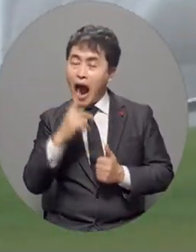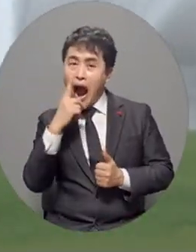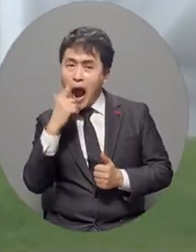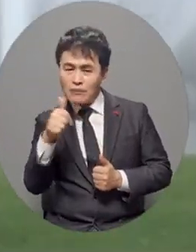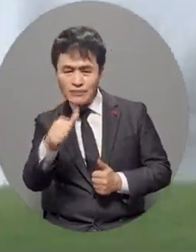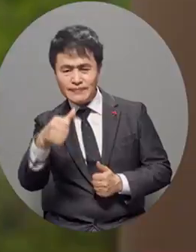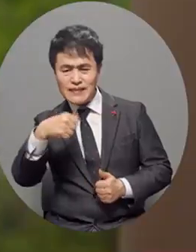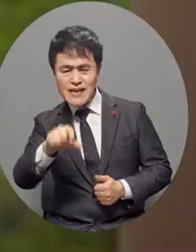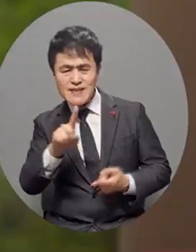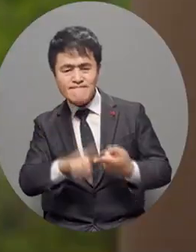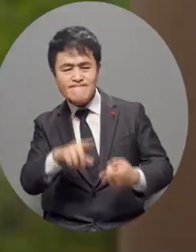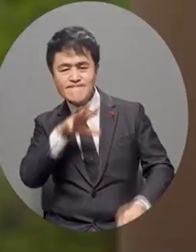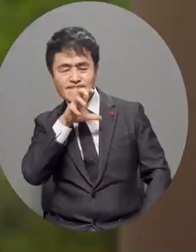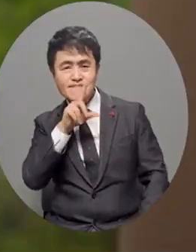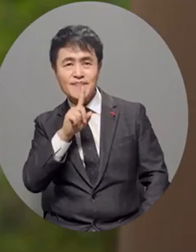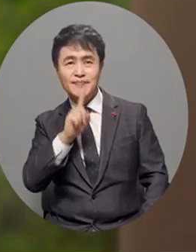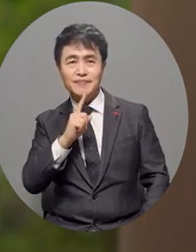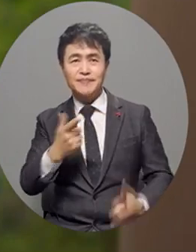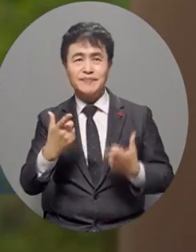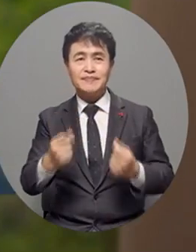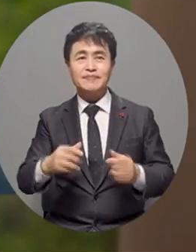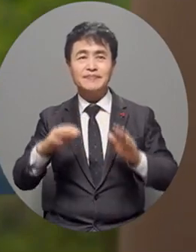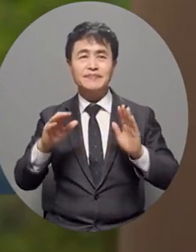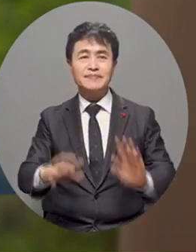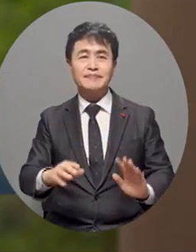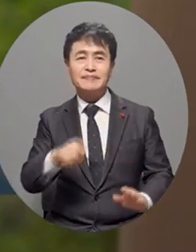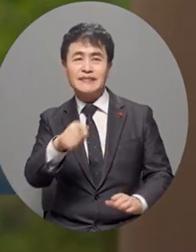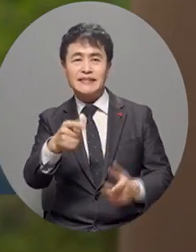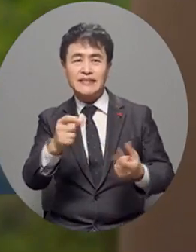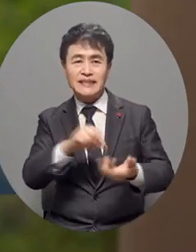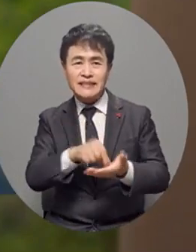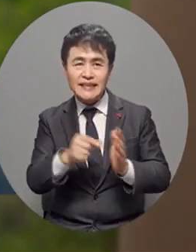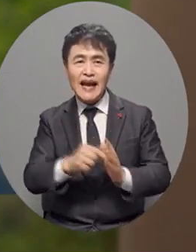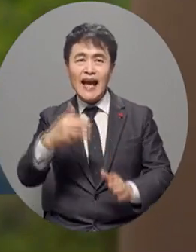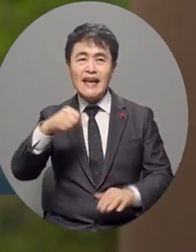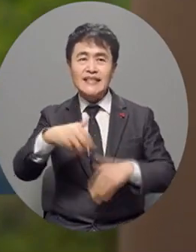그런데 아버지는 이런 아들한테 불만이 있습니다.